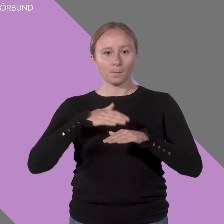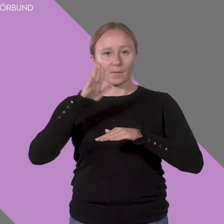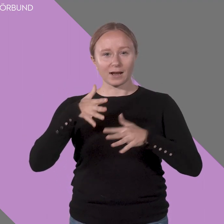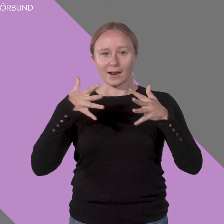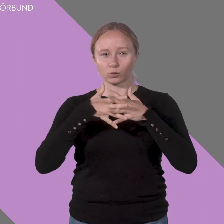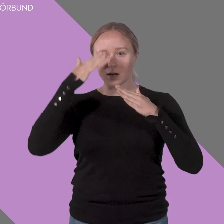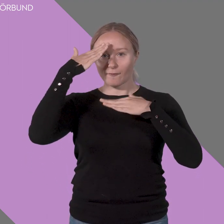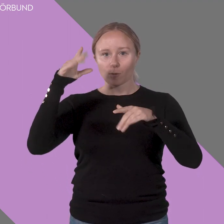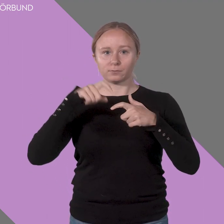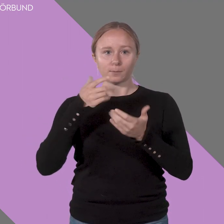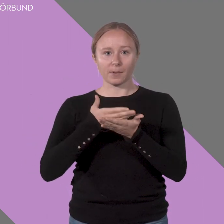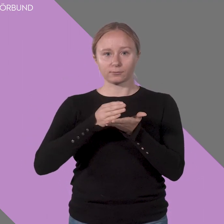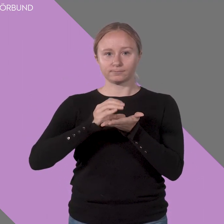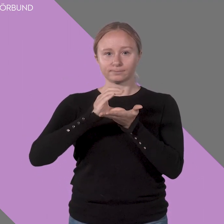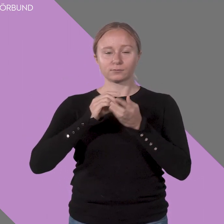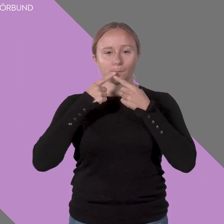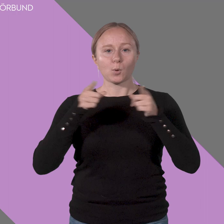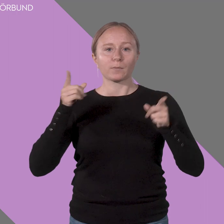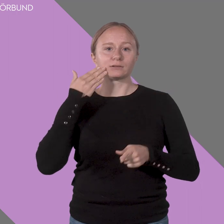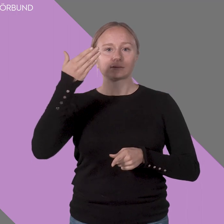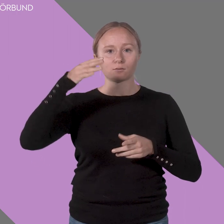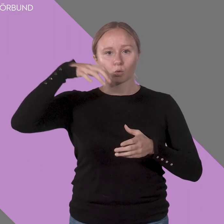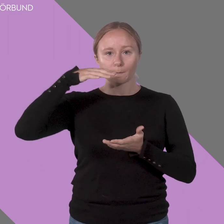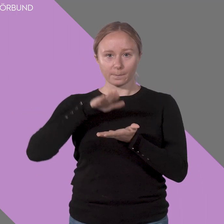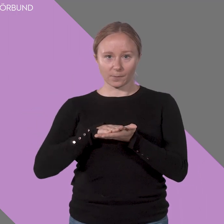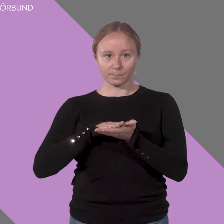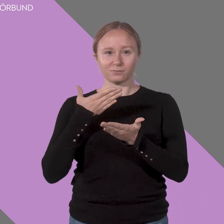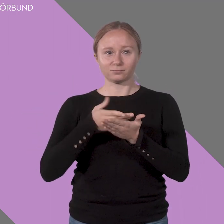Mer ingående information om anslaget publiceras när regeringen ger -